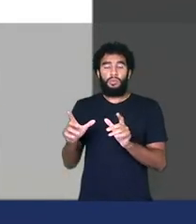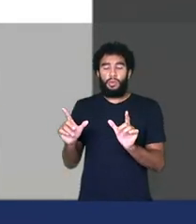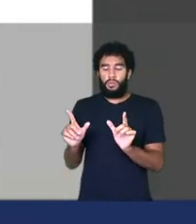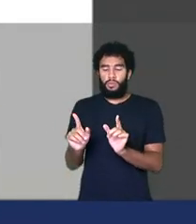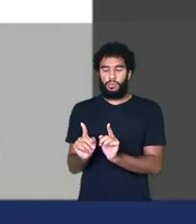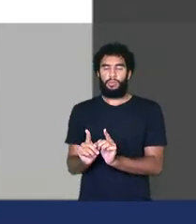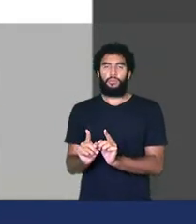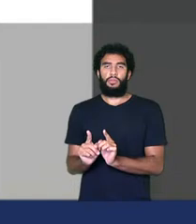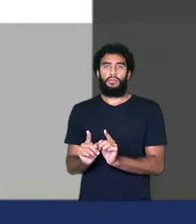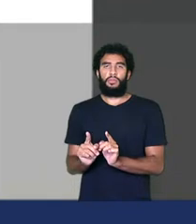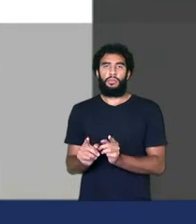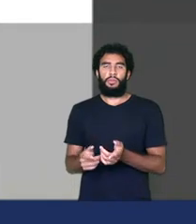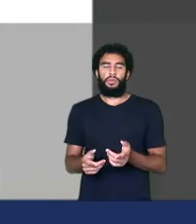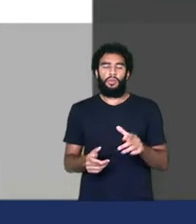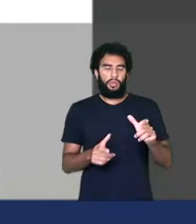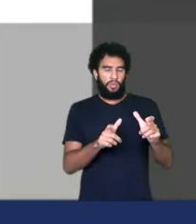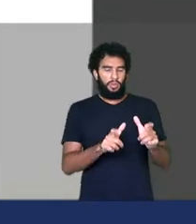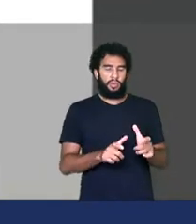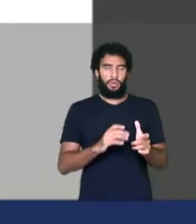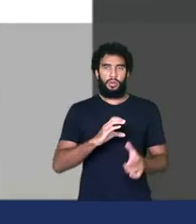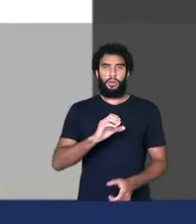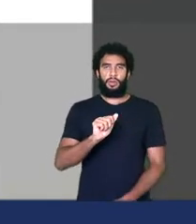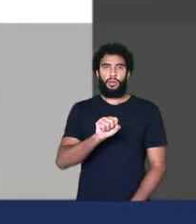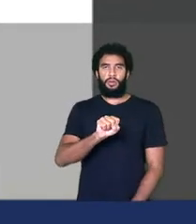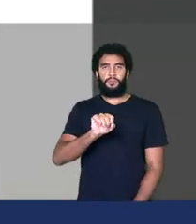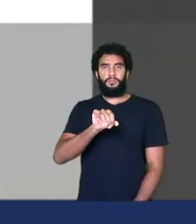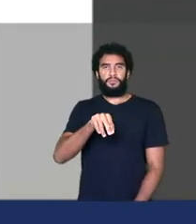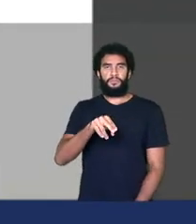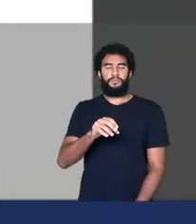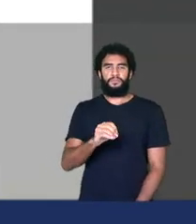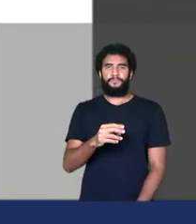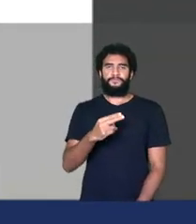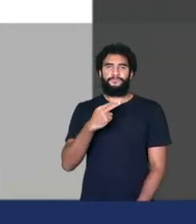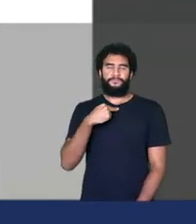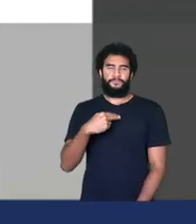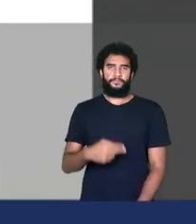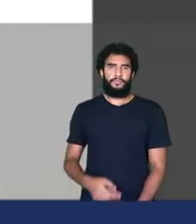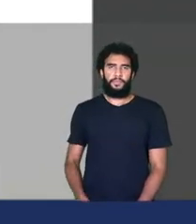PRIORIZANDO UMA MINORIA PARA CONSTRUIR OS GRANDES CASSINOS E LEVAR AS PESSOAS A UMA